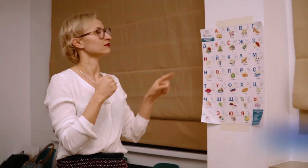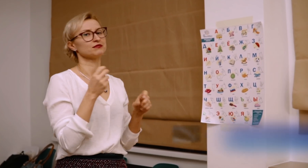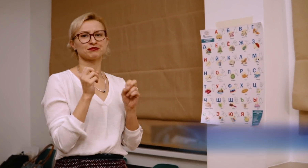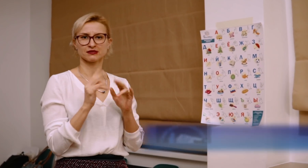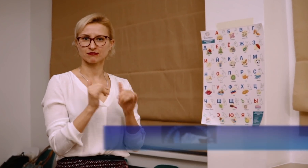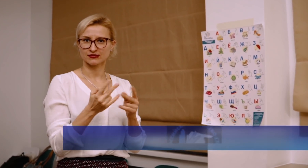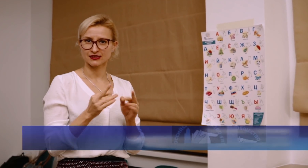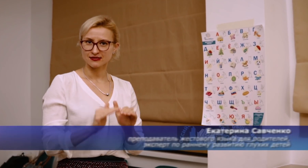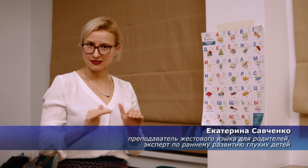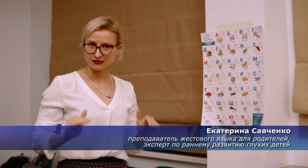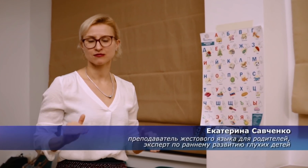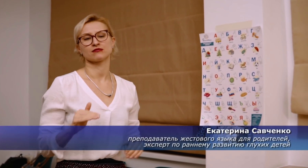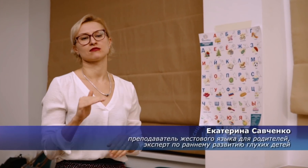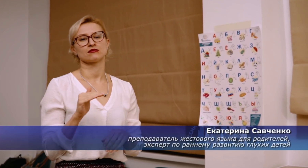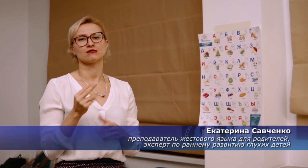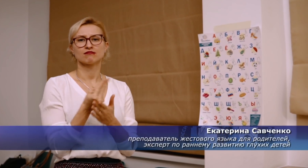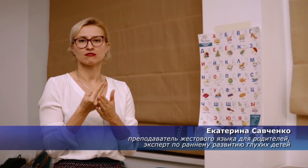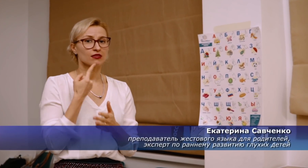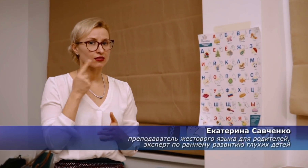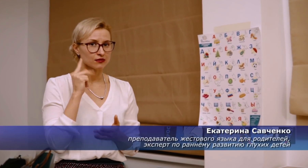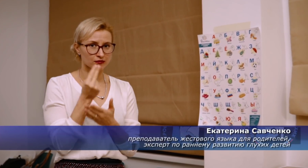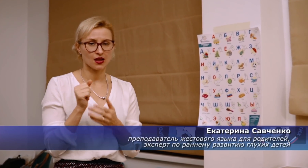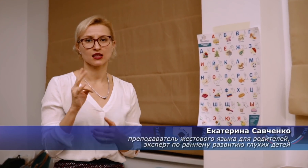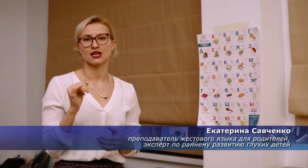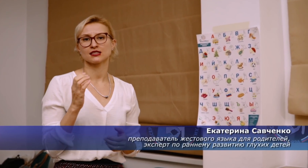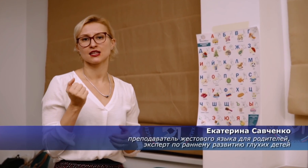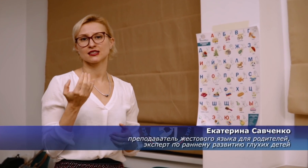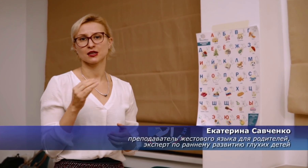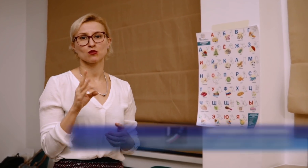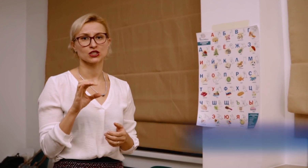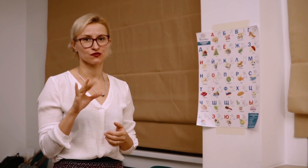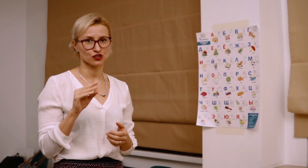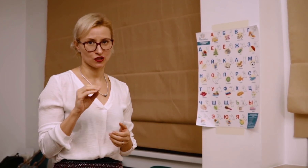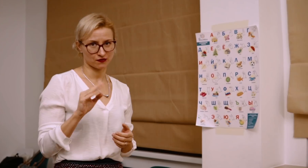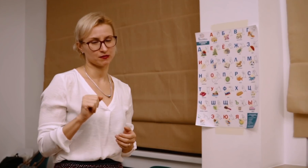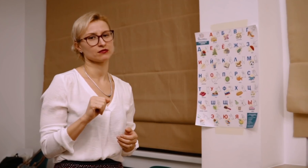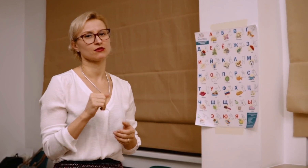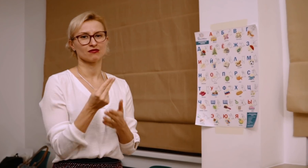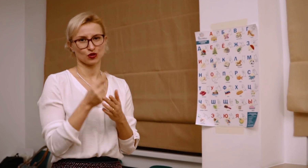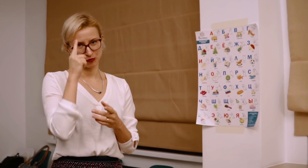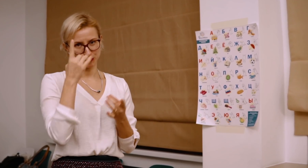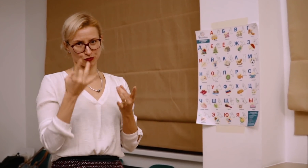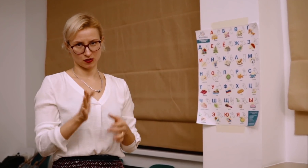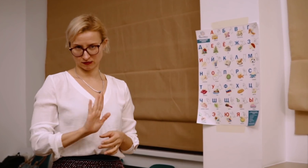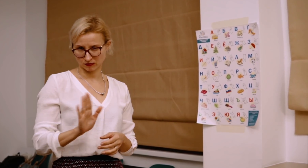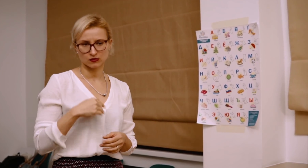Специально для детей. Рисунки выполнила Анастасия Москвичева. Думаете, было просто?